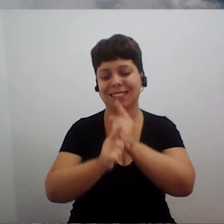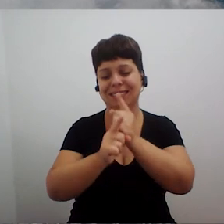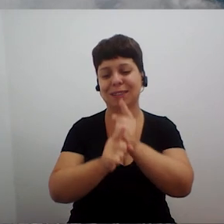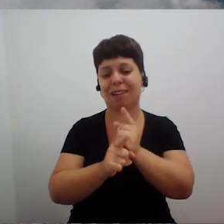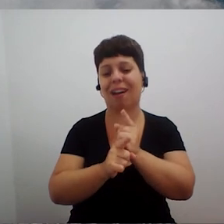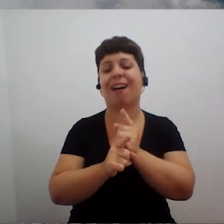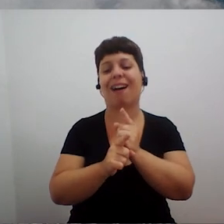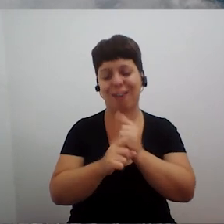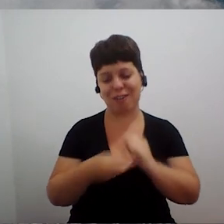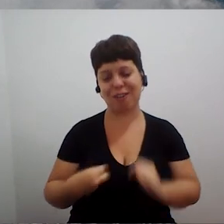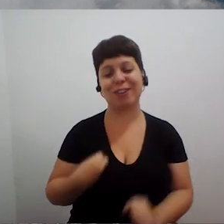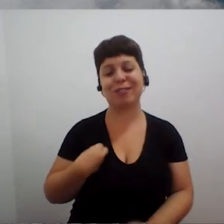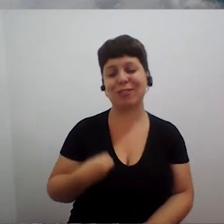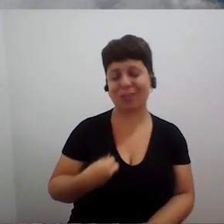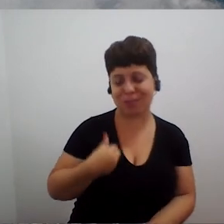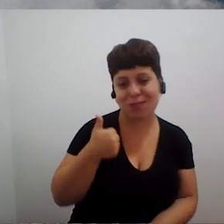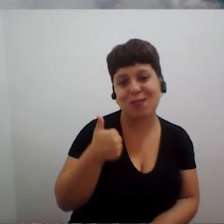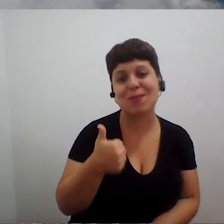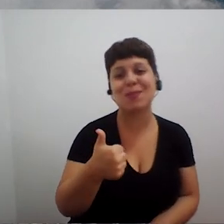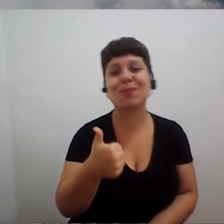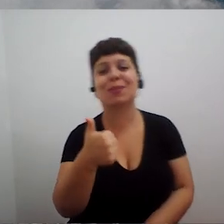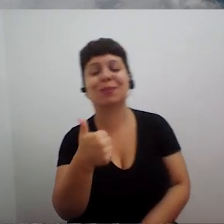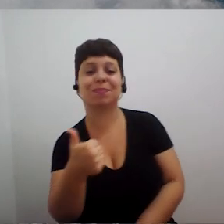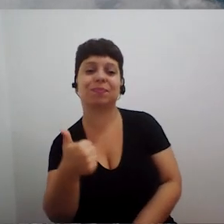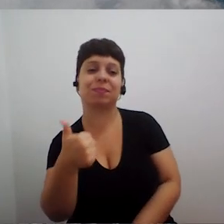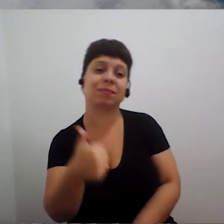Razão para viver